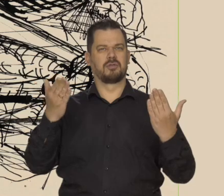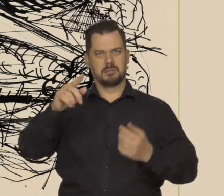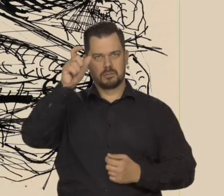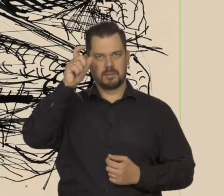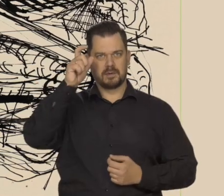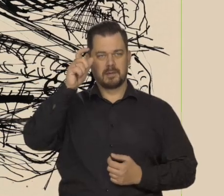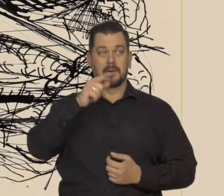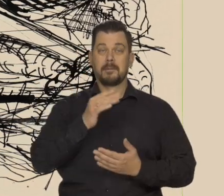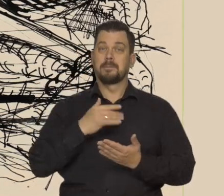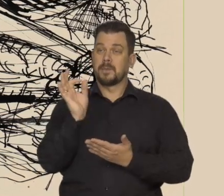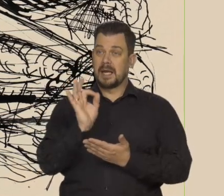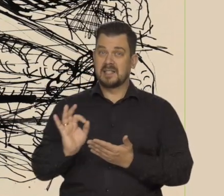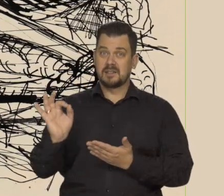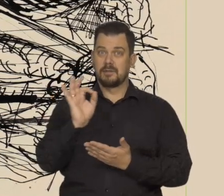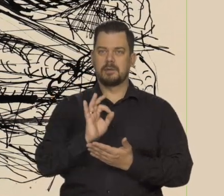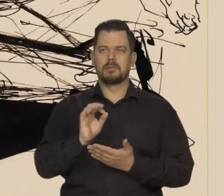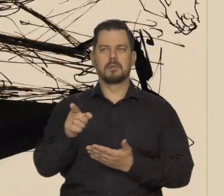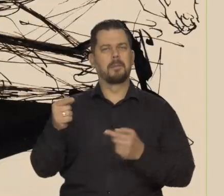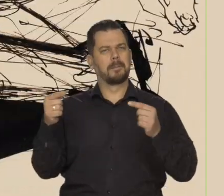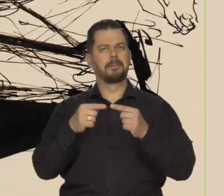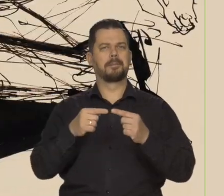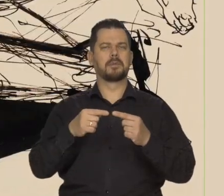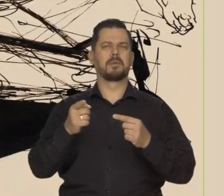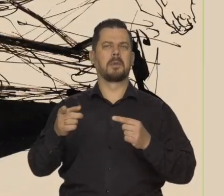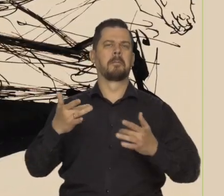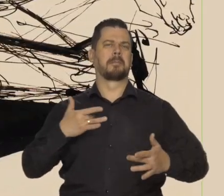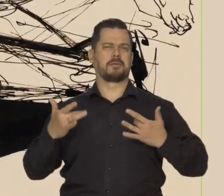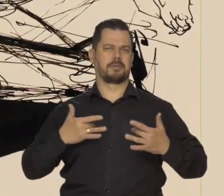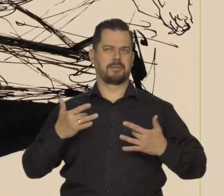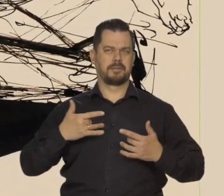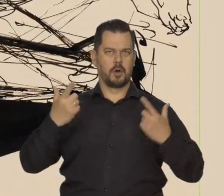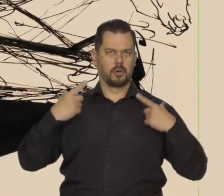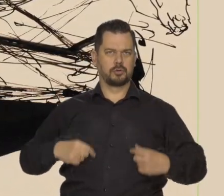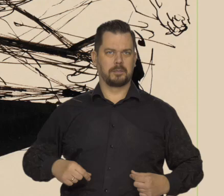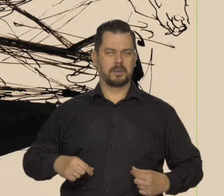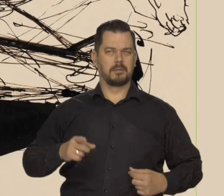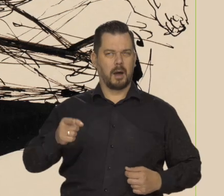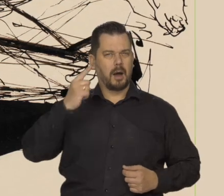Rysując pierwszą kompozycję, starał się oddać godność męczennikom, jednak uzmysłowił sobie,